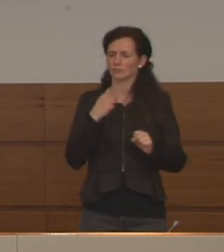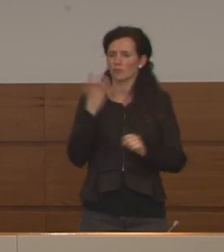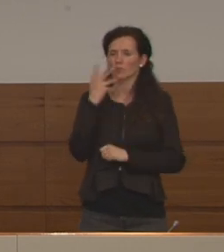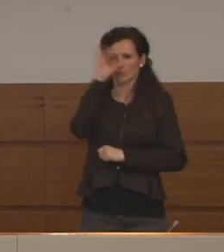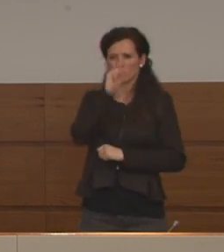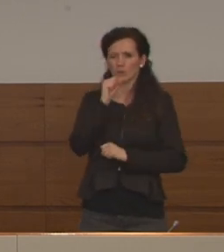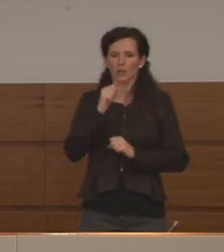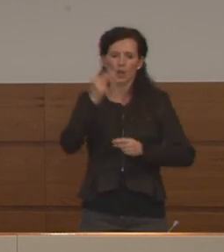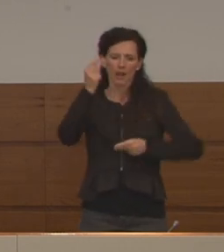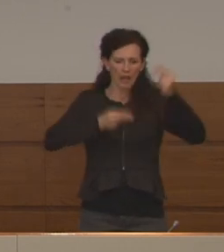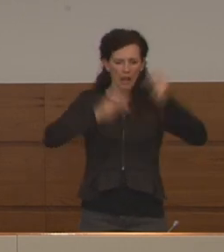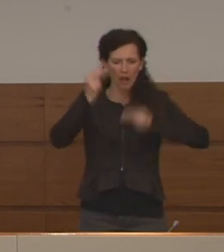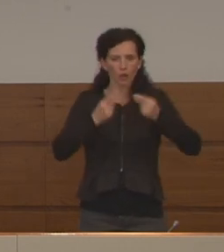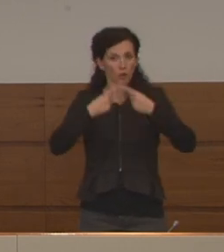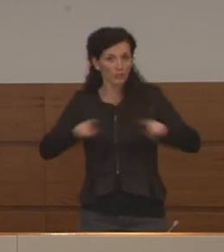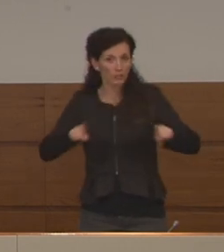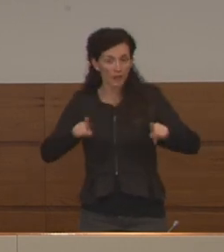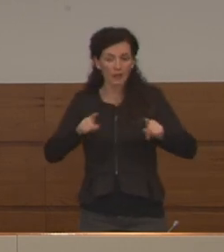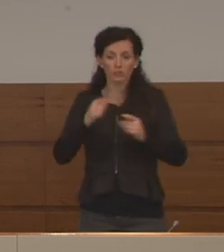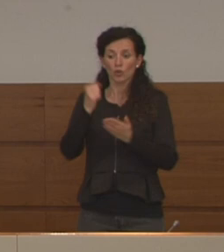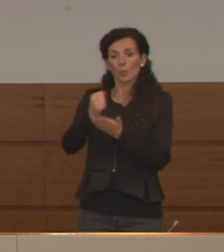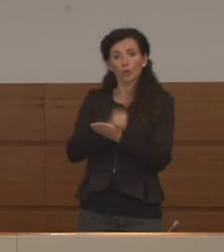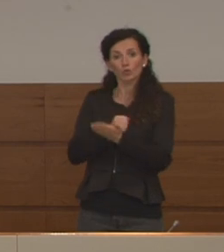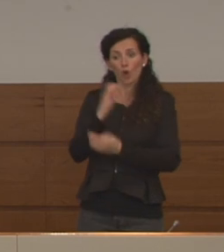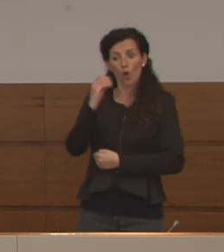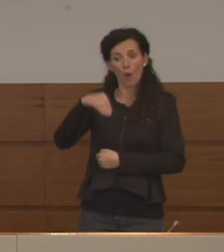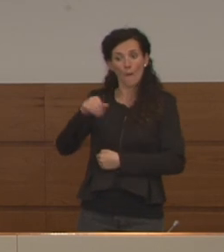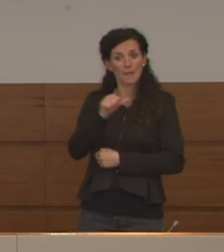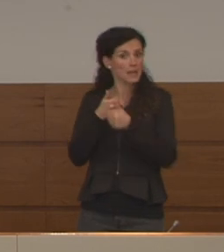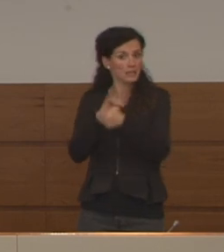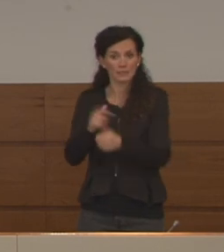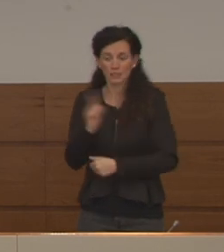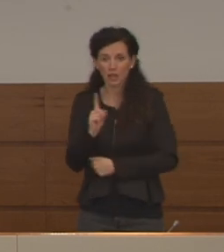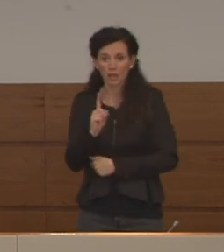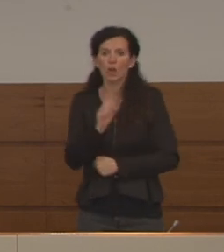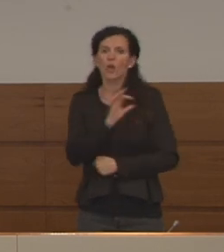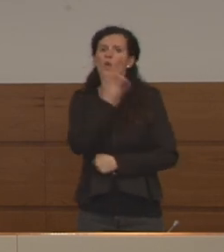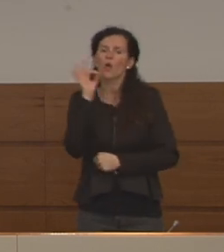Non si seguono dei protocolli della OMS? Oppure vengono curati meglio? Cioè, questo è